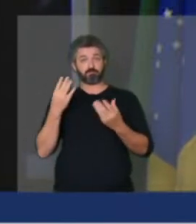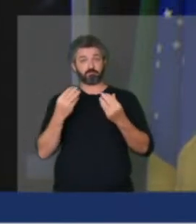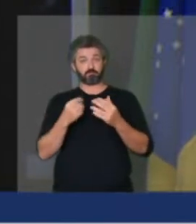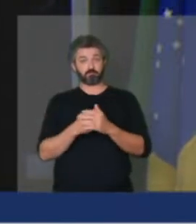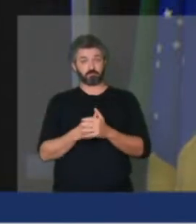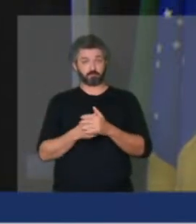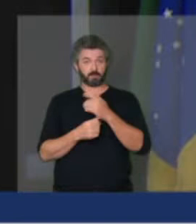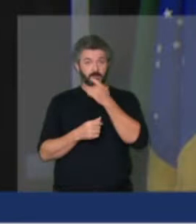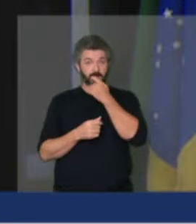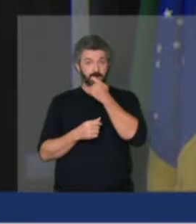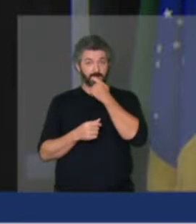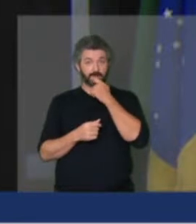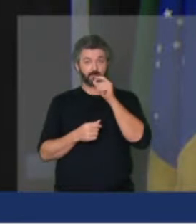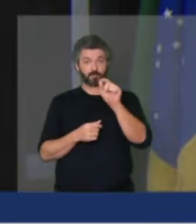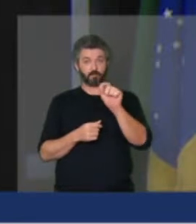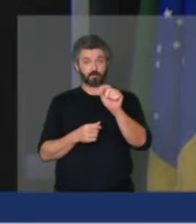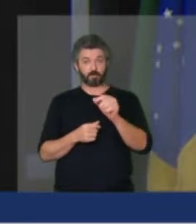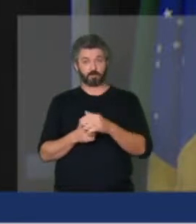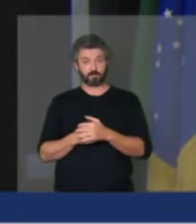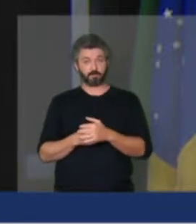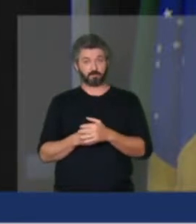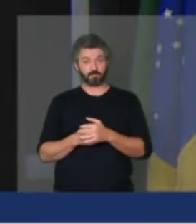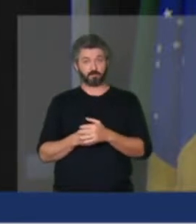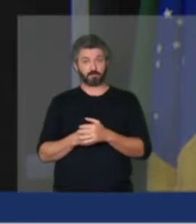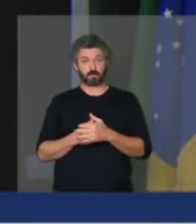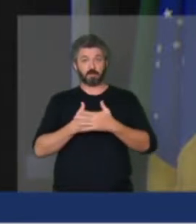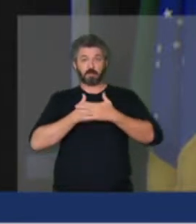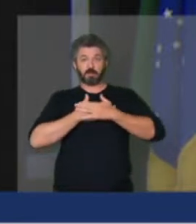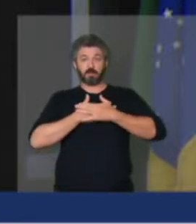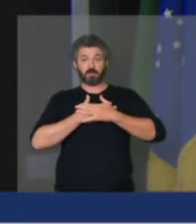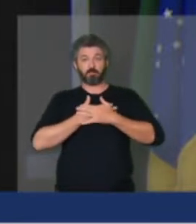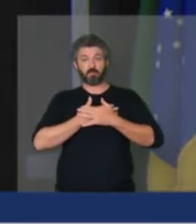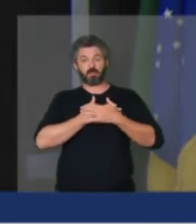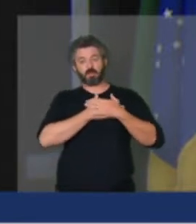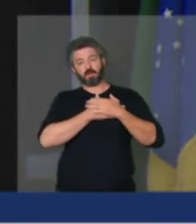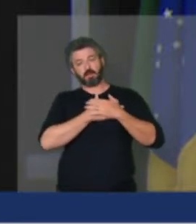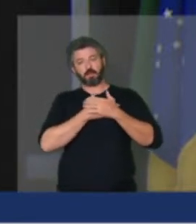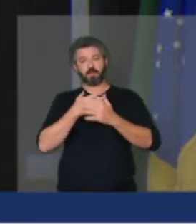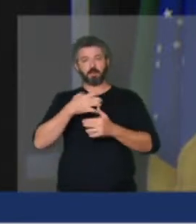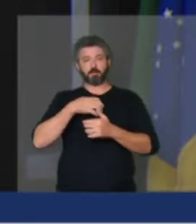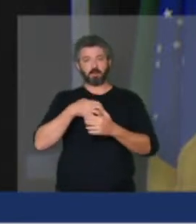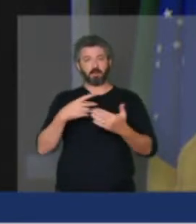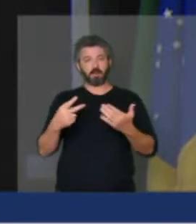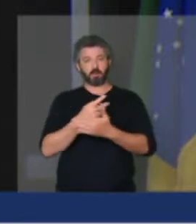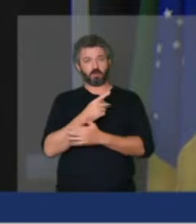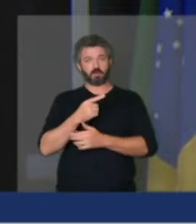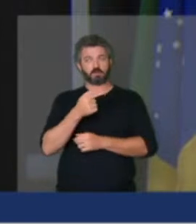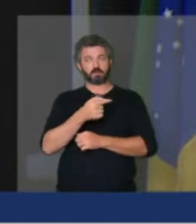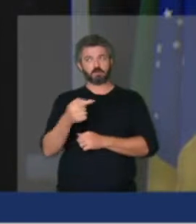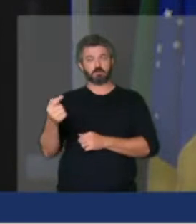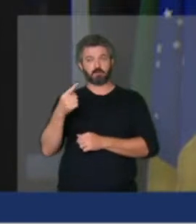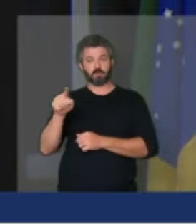... A MINHA QUERIDA BAHIA, OCORREU NA ÚLTIMA SEMANA. [SOA A CAMPAINHA]. QUANDO APROVAMOS O PROJETO DE LEI DO